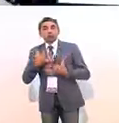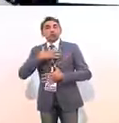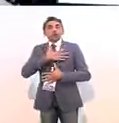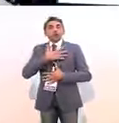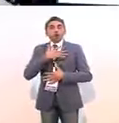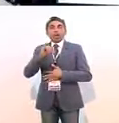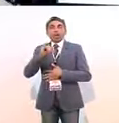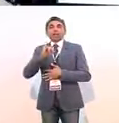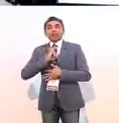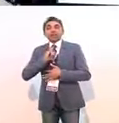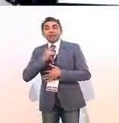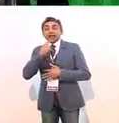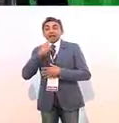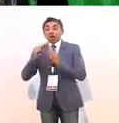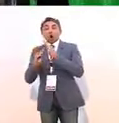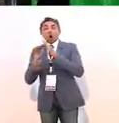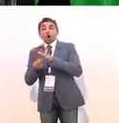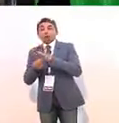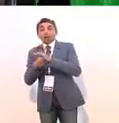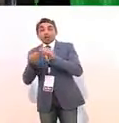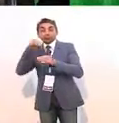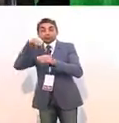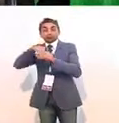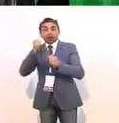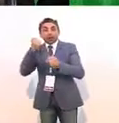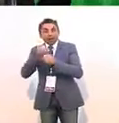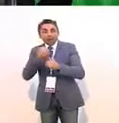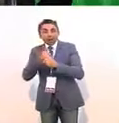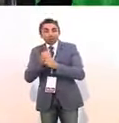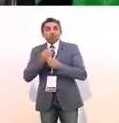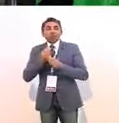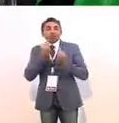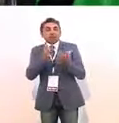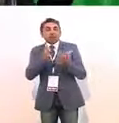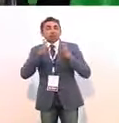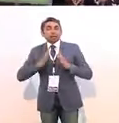di quegli operatori che danno una speranza a quei bambini. Che ti dicono, quelle suore: